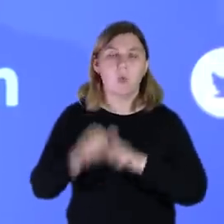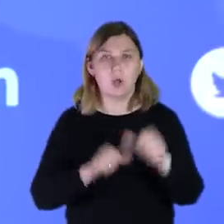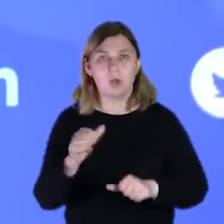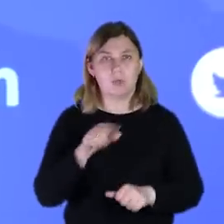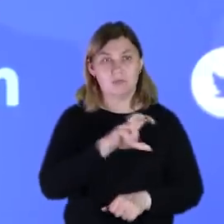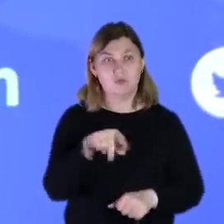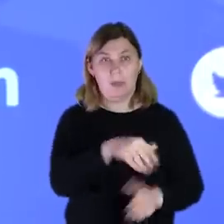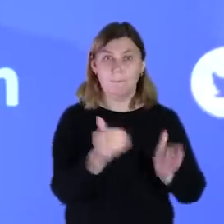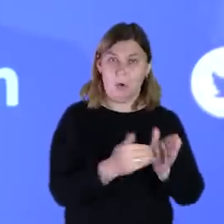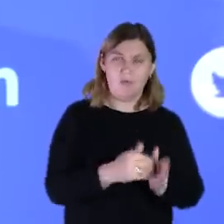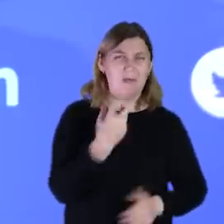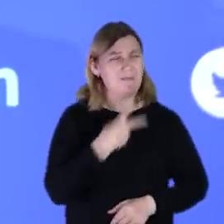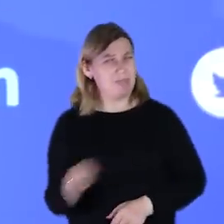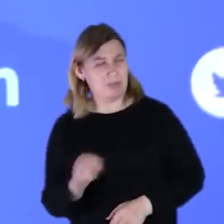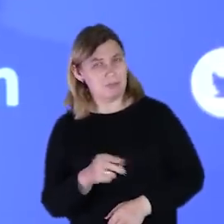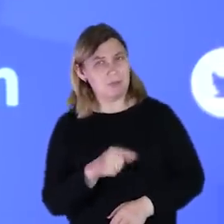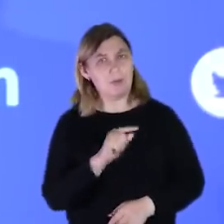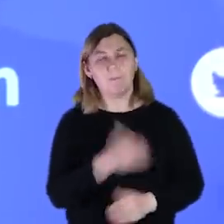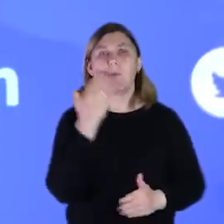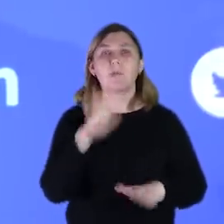źródło jest przydatne czy nie przydatne, bo bardzo dużo jest właśnie